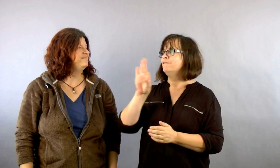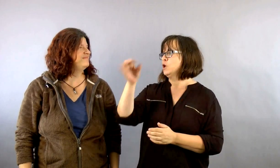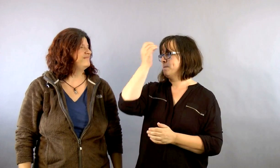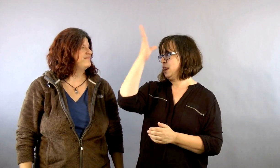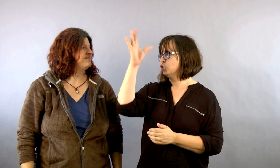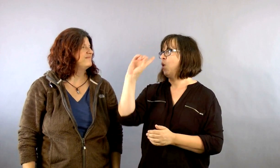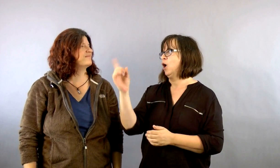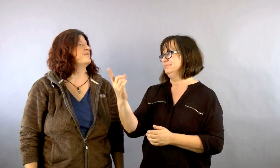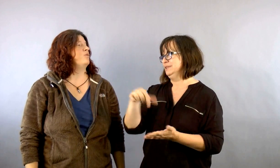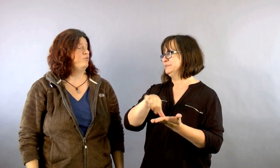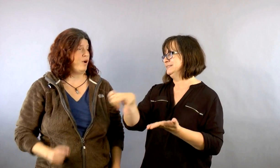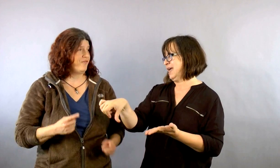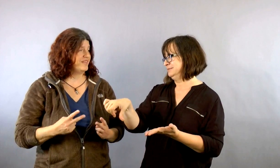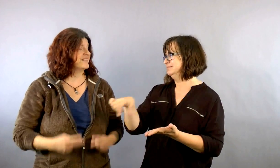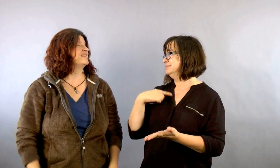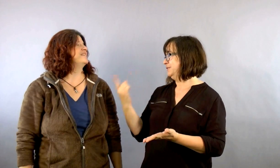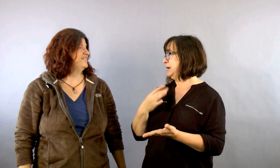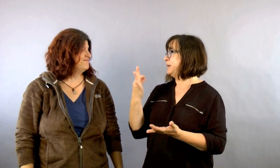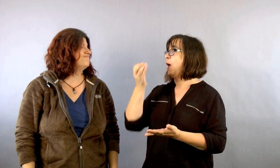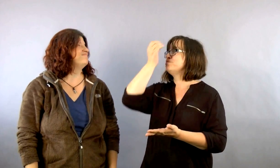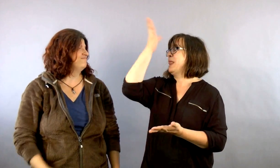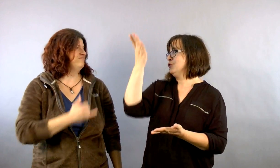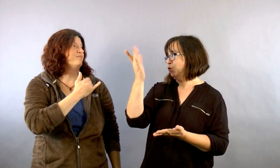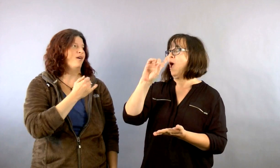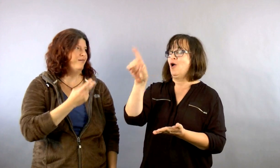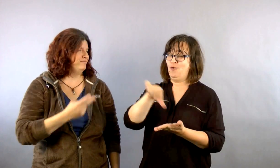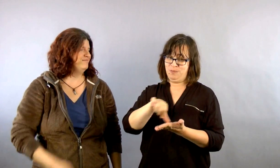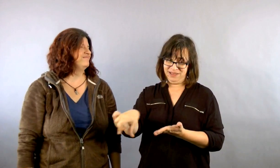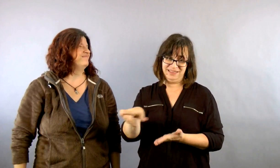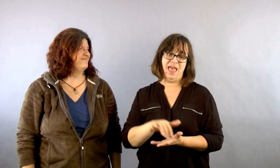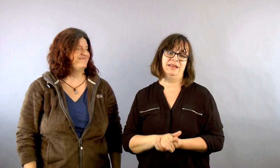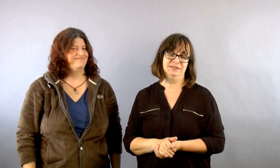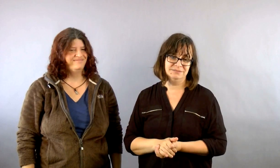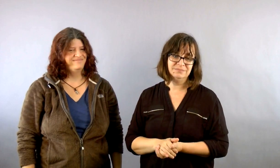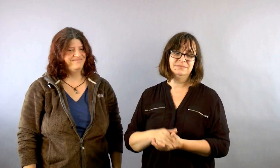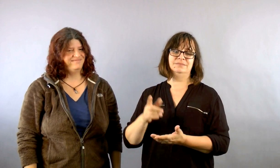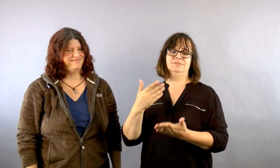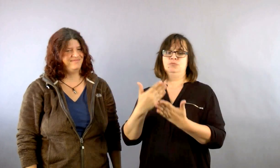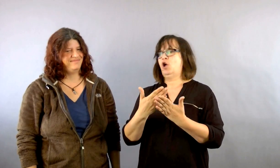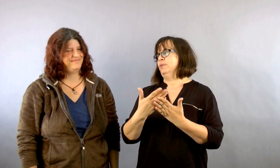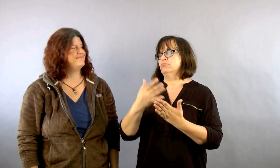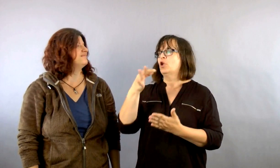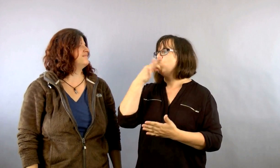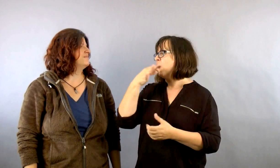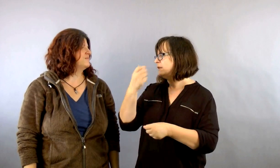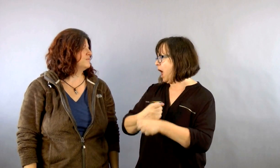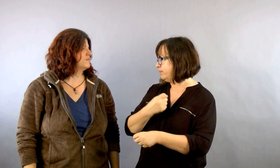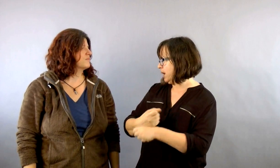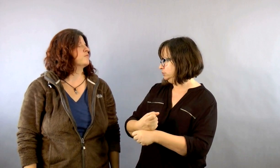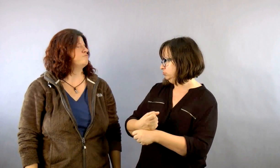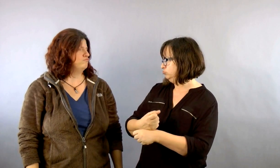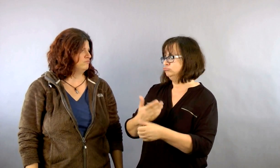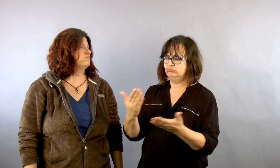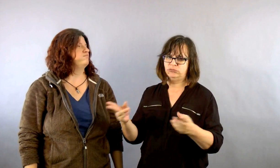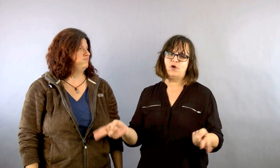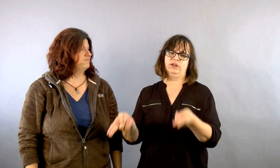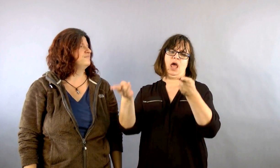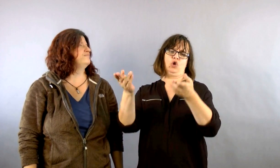Genauso wird Bildung, Jugendarbeit und Förderung